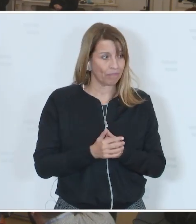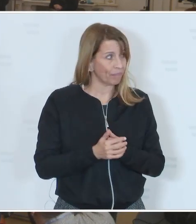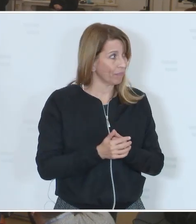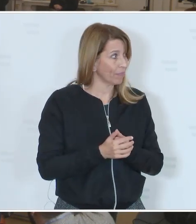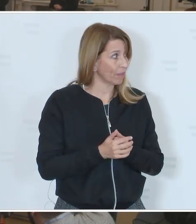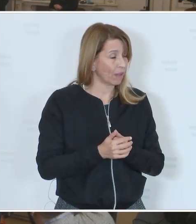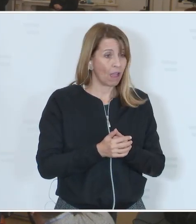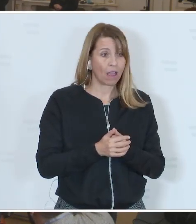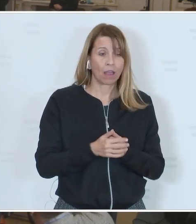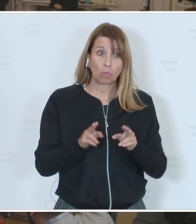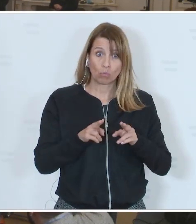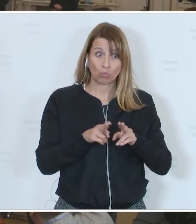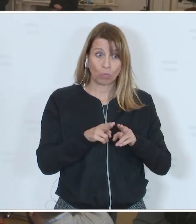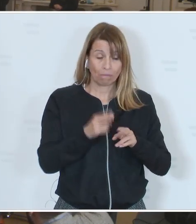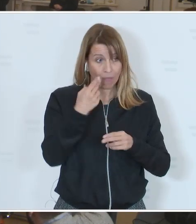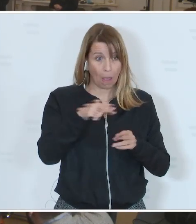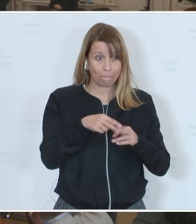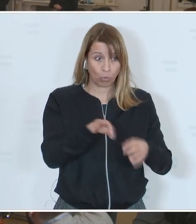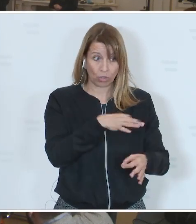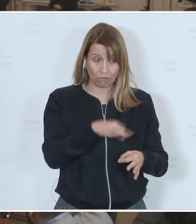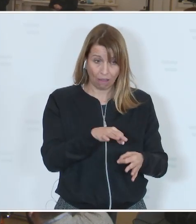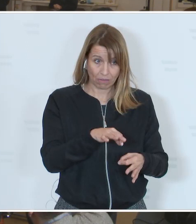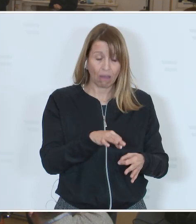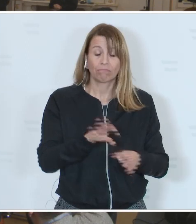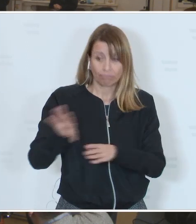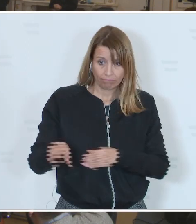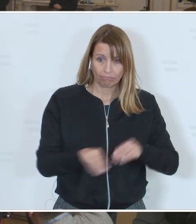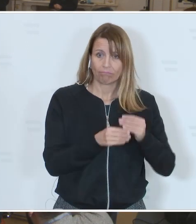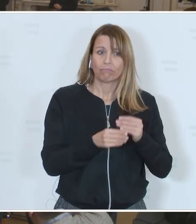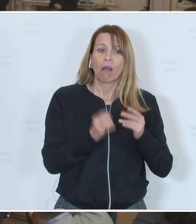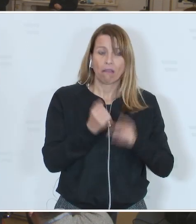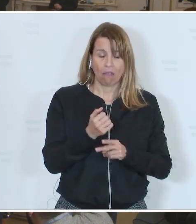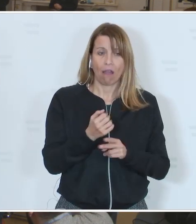Für Österreich ist klar, dass die Verantwortung für all das Leid im Gazastreifen